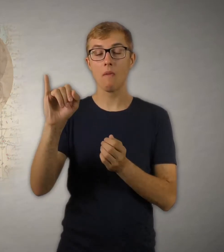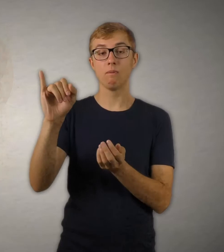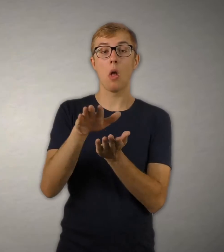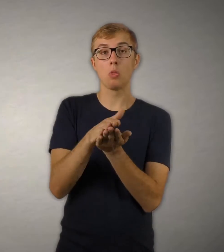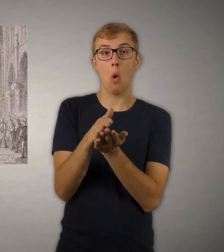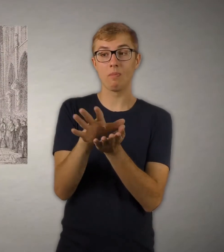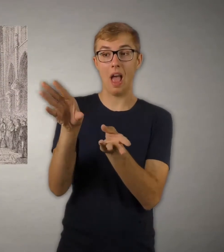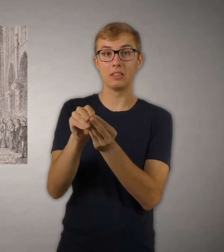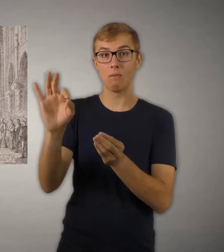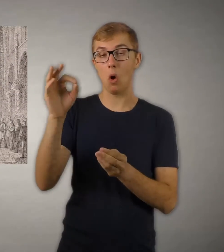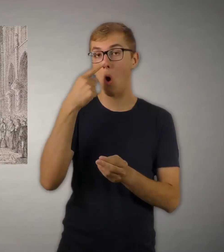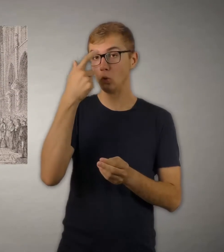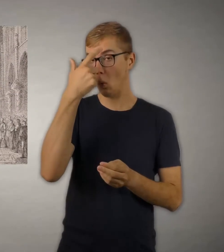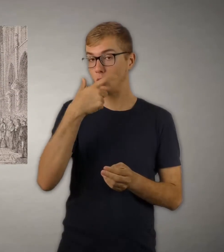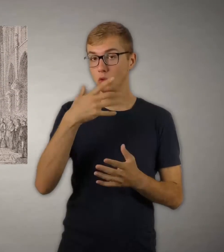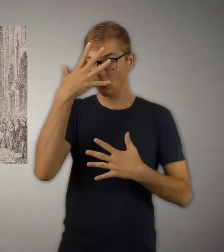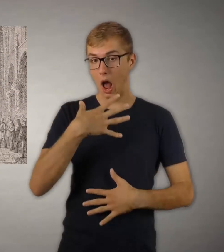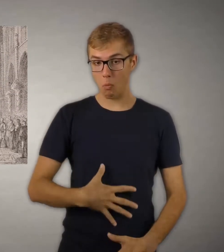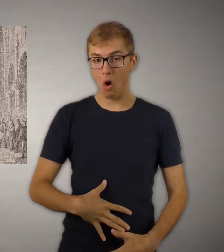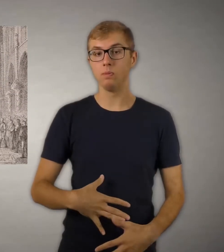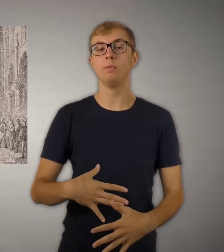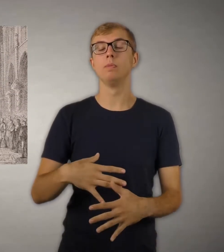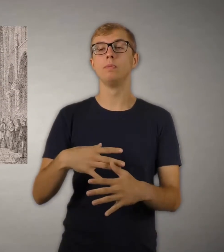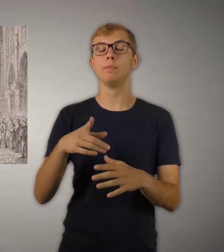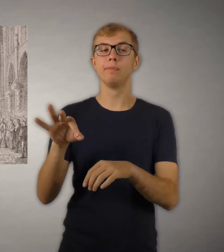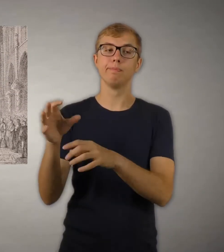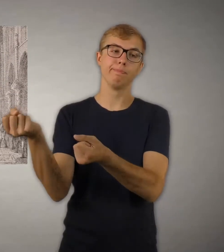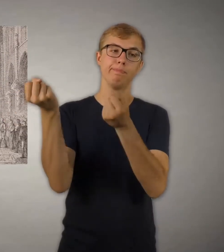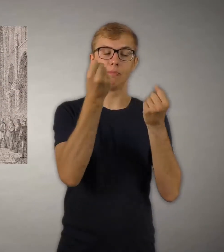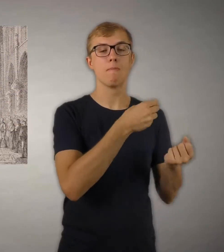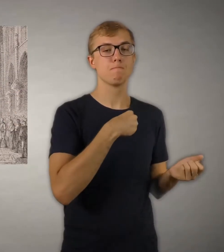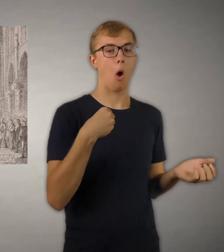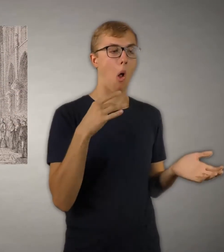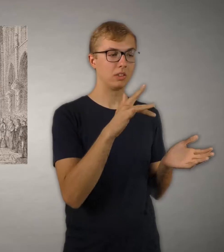Trumna z ciałem naczelnika została przewieziona do Polski i złożona